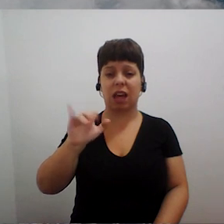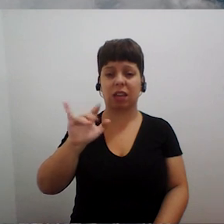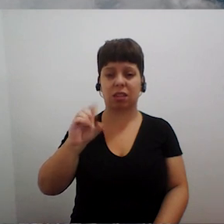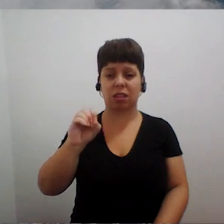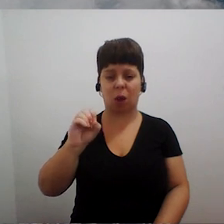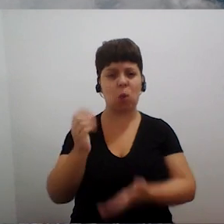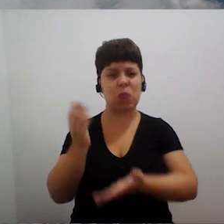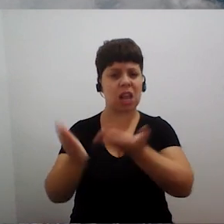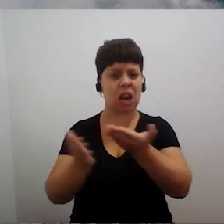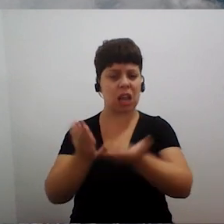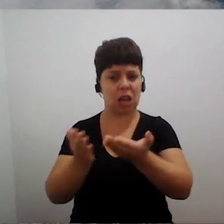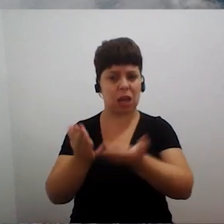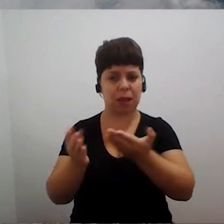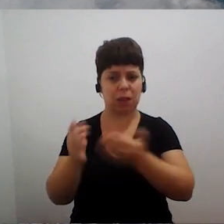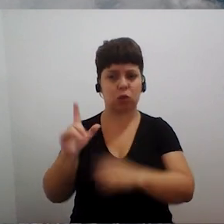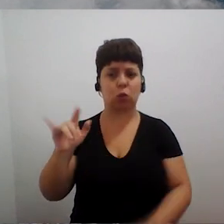e muito desse "vídeo pouco"